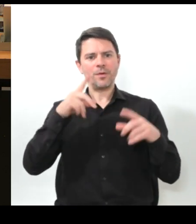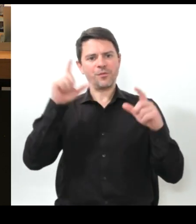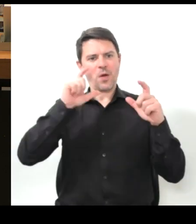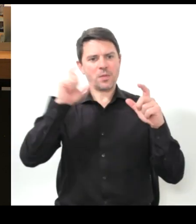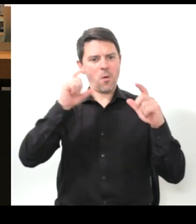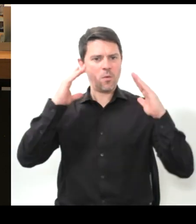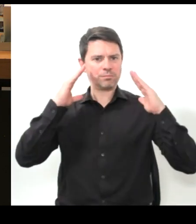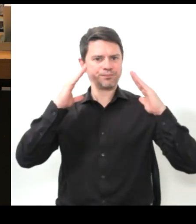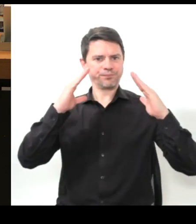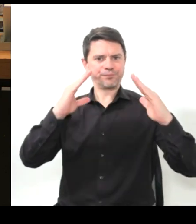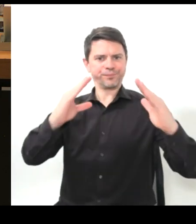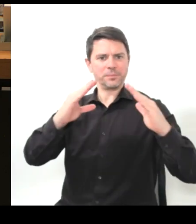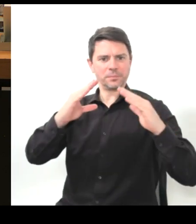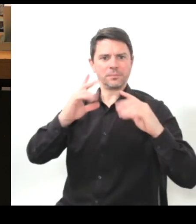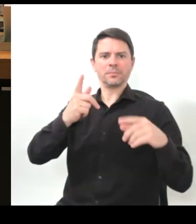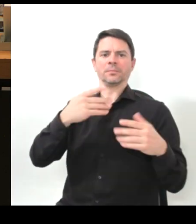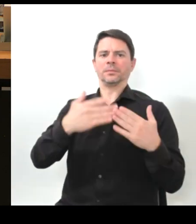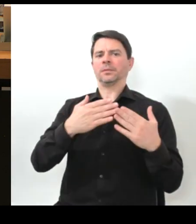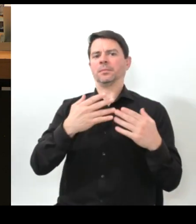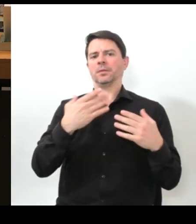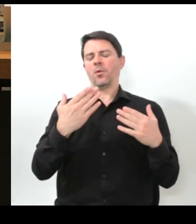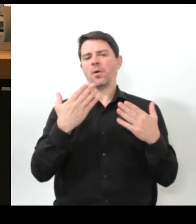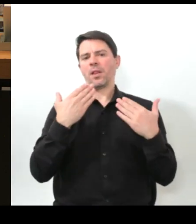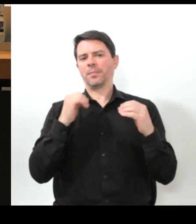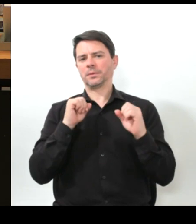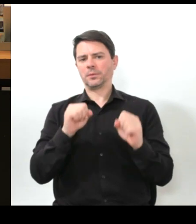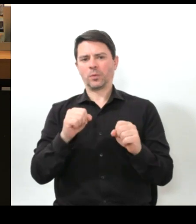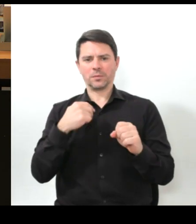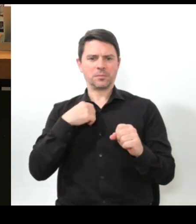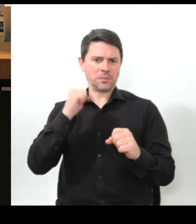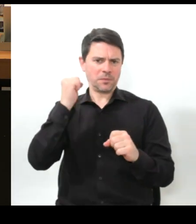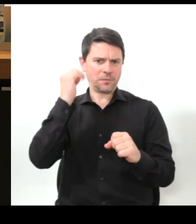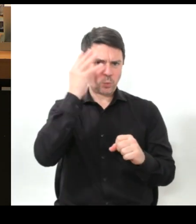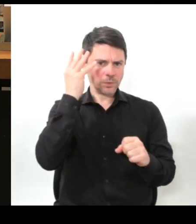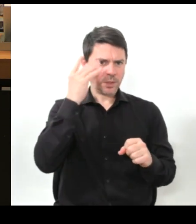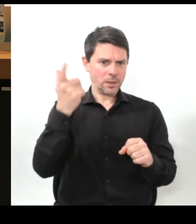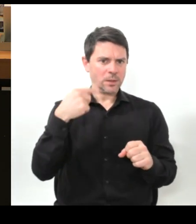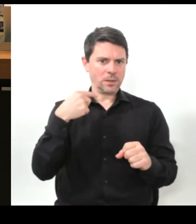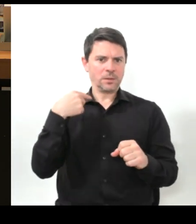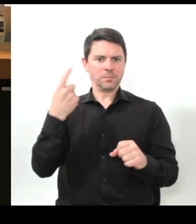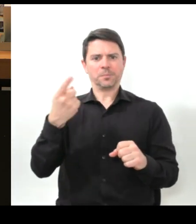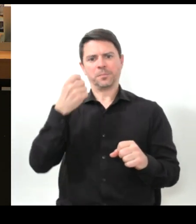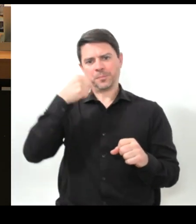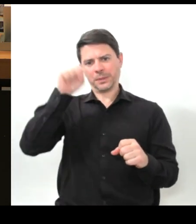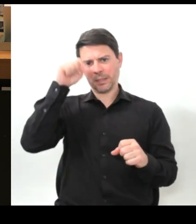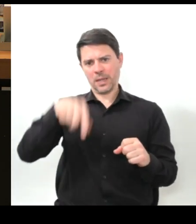Berliner Stadtwerke stehen dafür jeden bereit. Wir können und wir dürfen es uns nicht mehr leisten, nur die